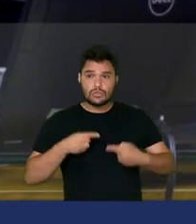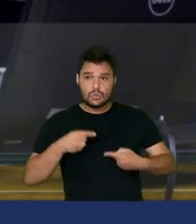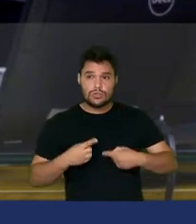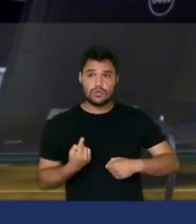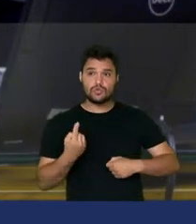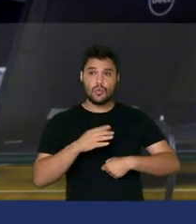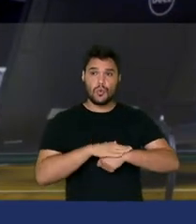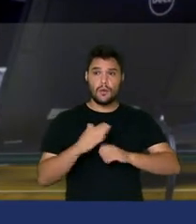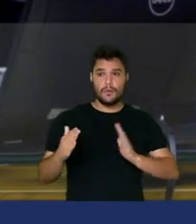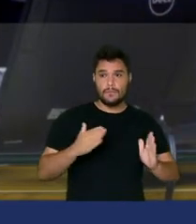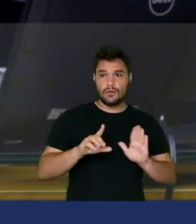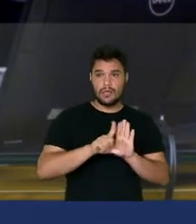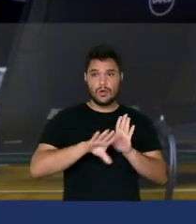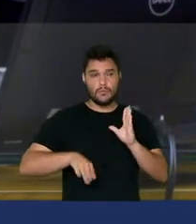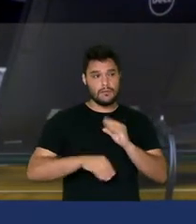NÚMERO 73 DE 21 21. DISCUSSÃO EM TURNO ÚNICO DO